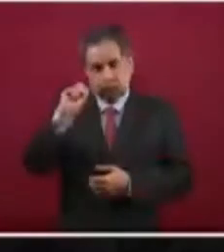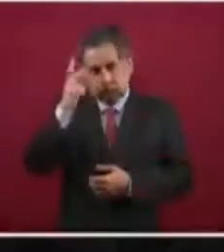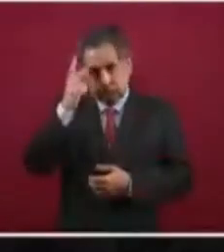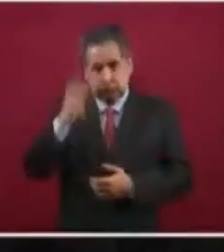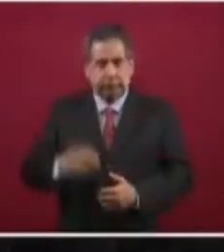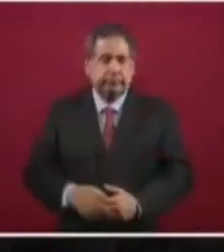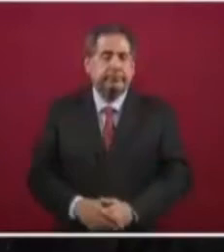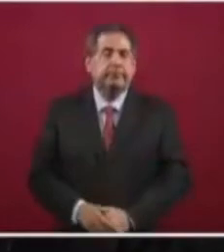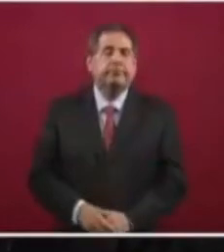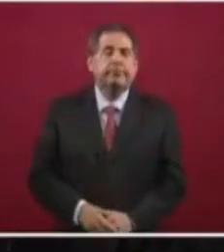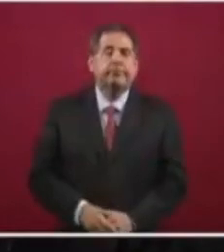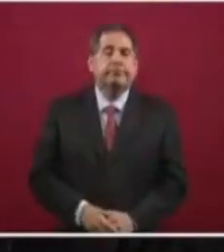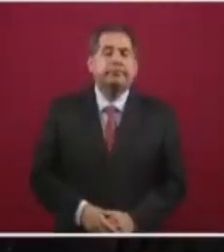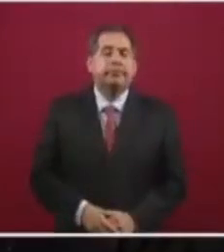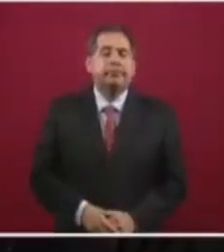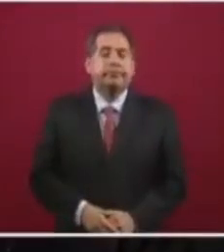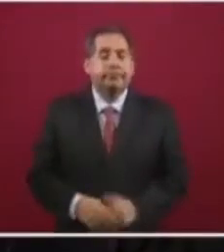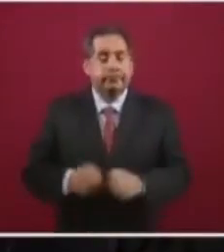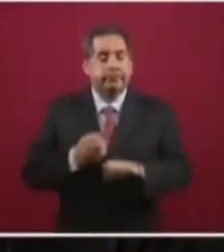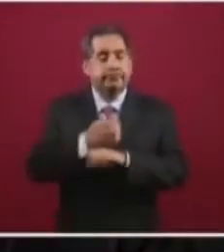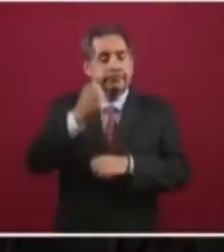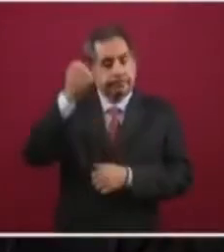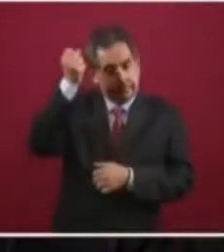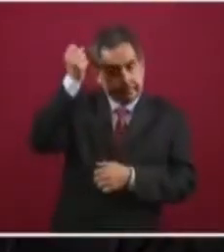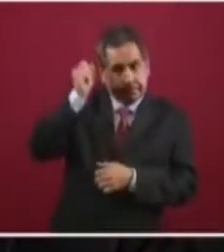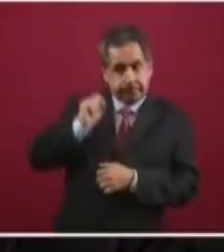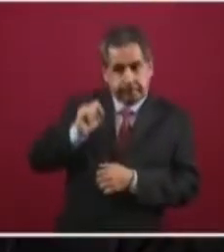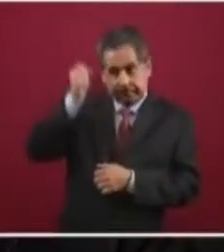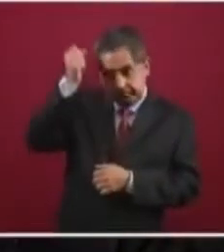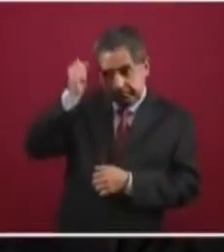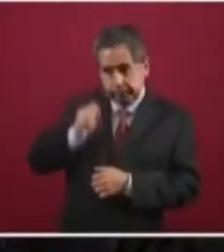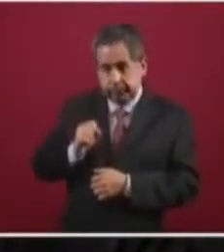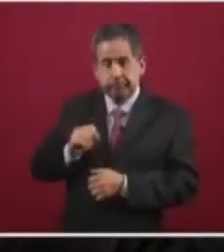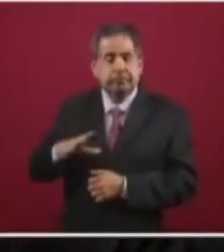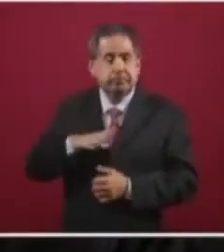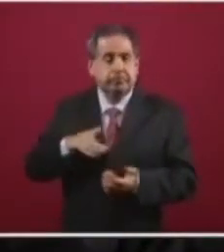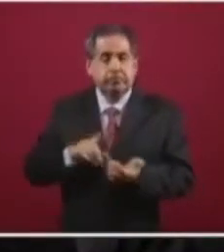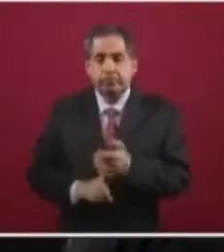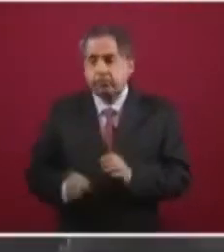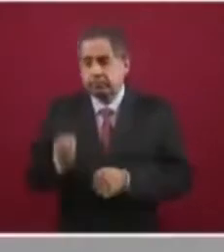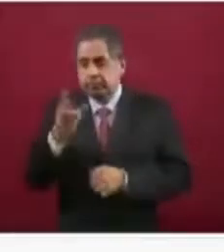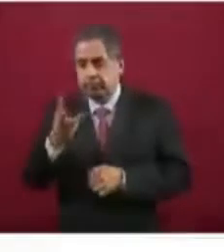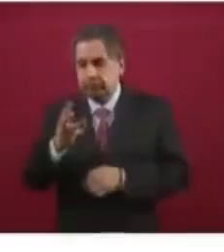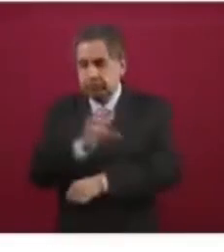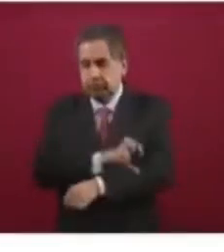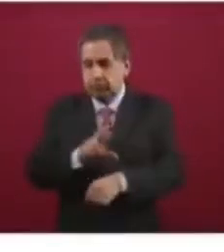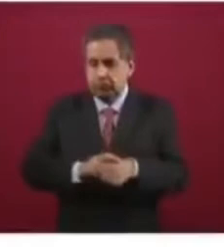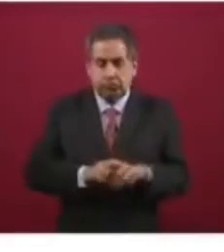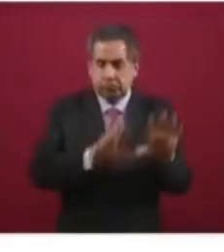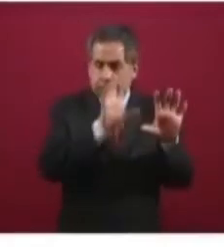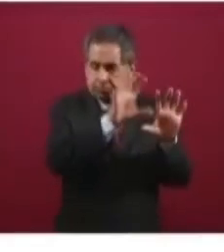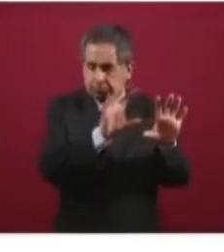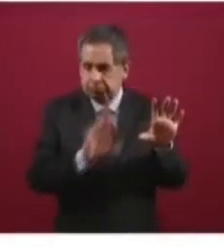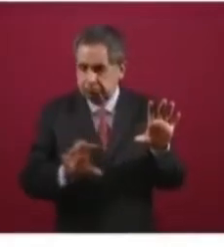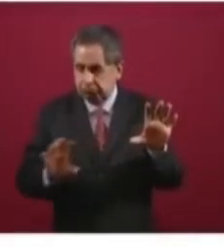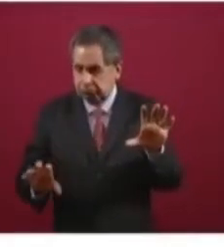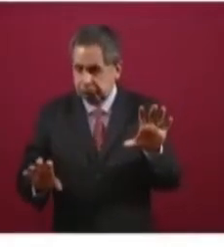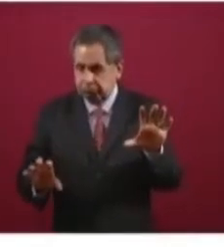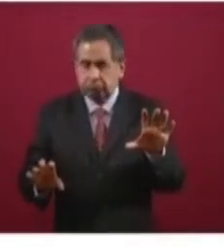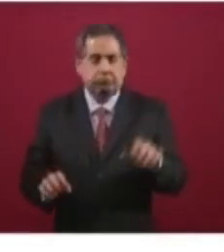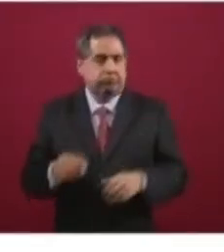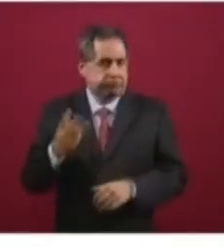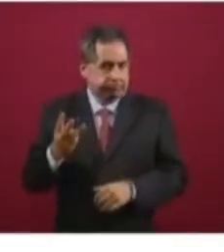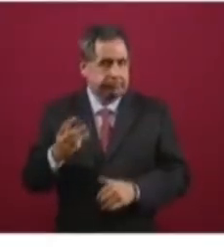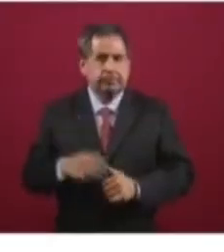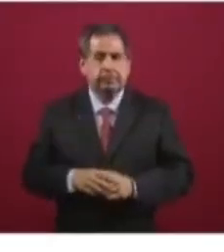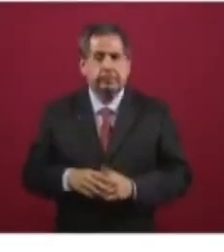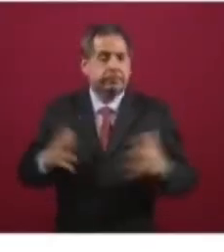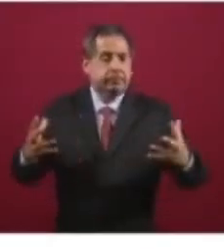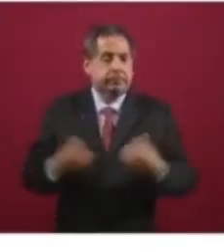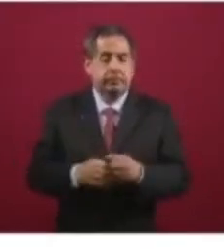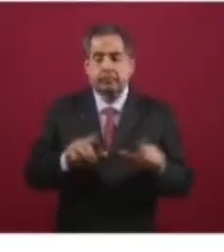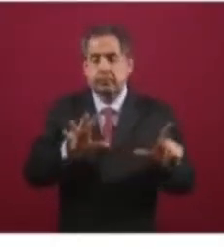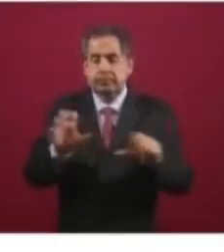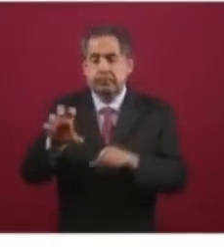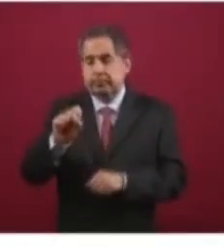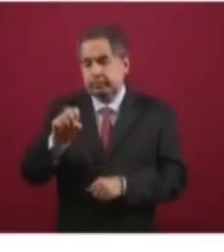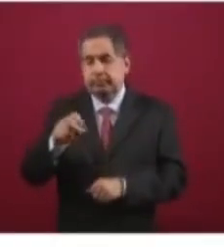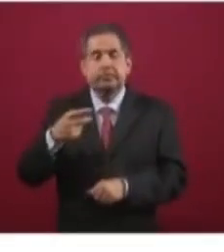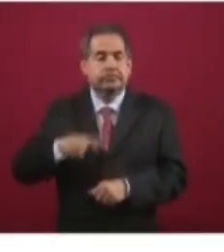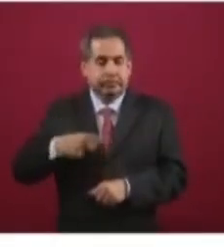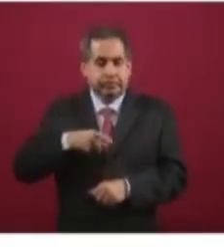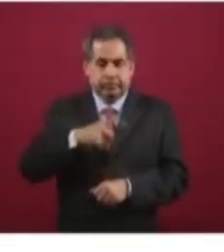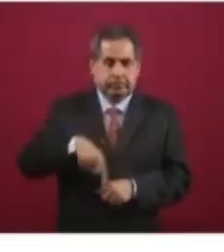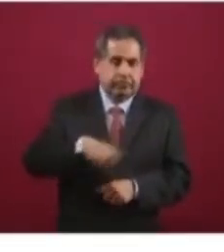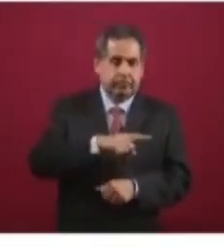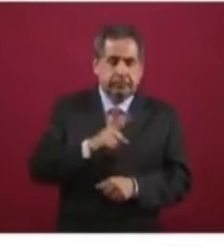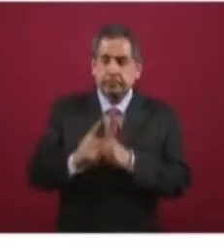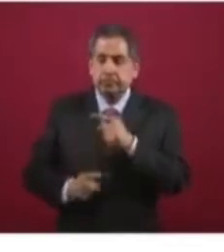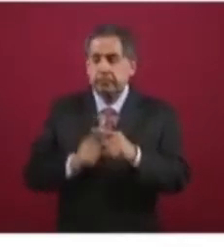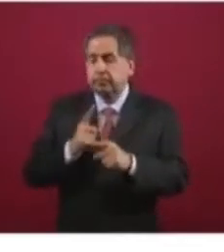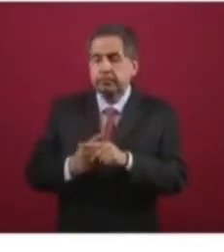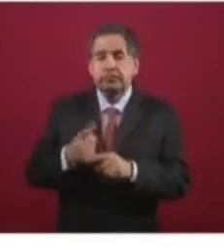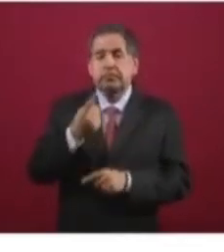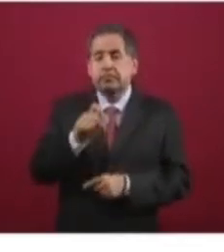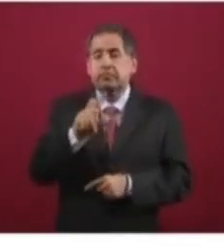El estado de Sinaloa tiene tres coordinaciones regionales con 760 elementos, más 181 del